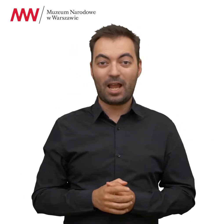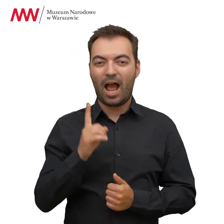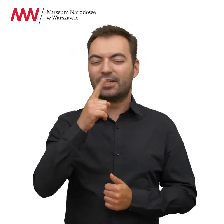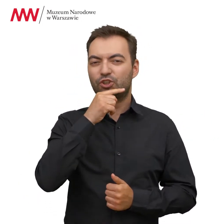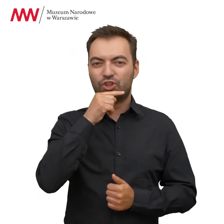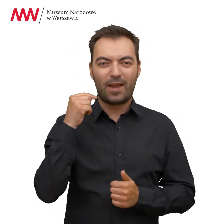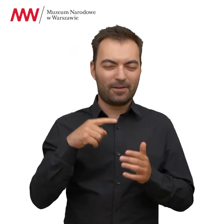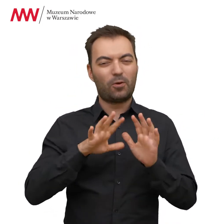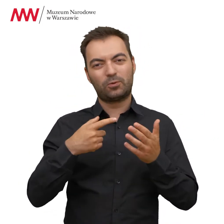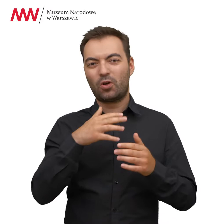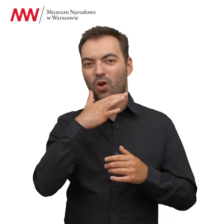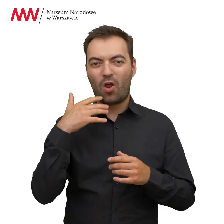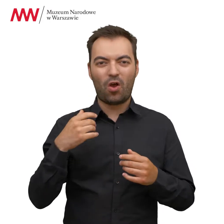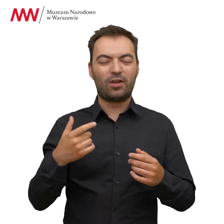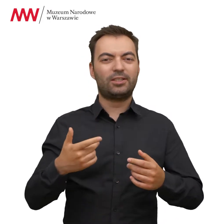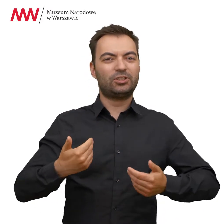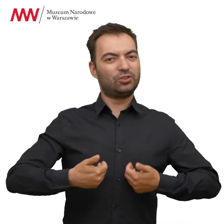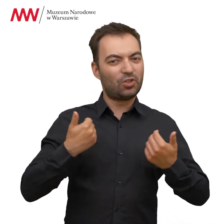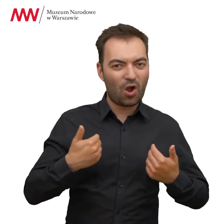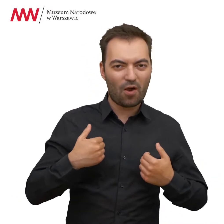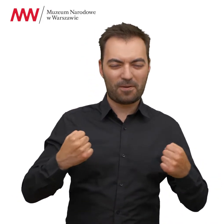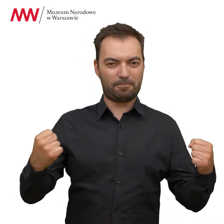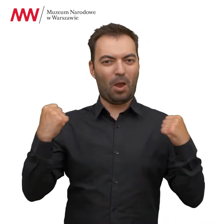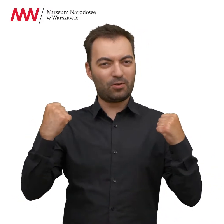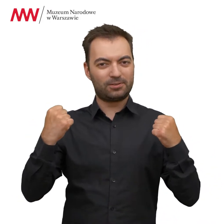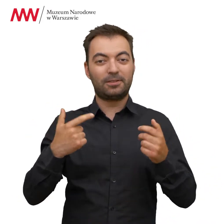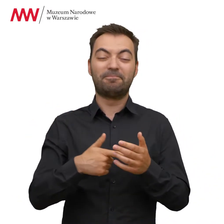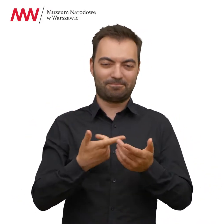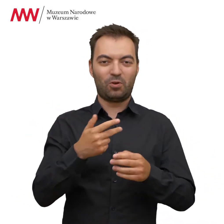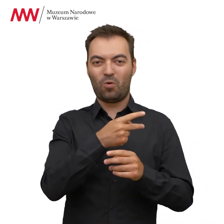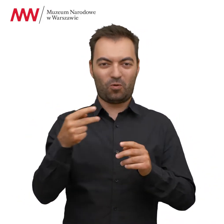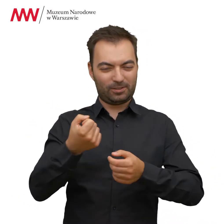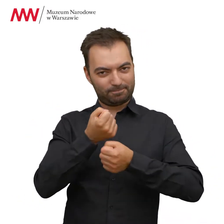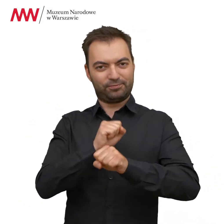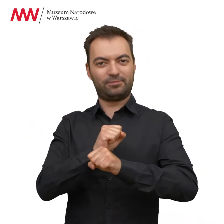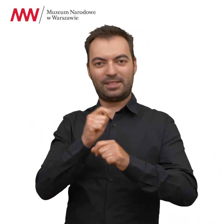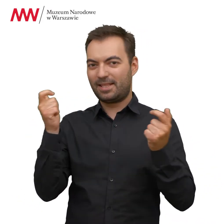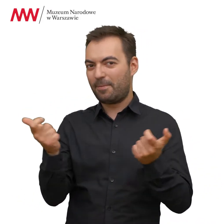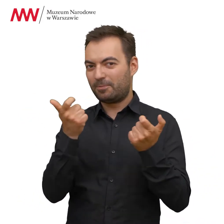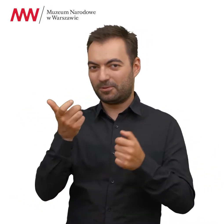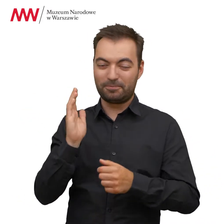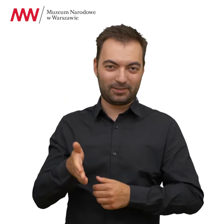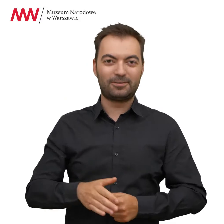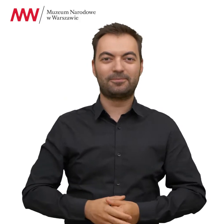Zaś czerwień – kolor witalności i mocy – miała chronić przed wszelkimi niebezpieczeństwami.